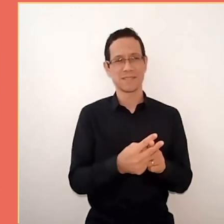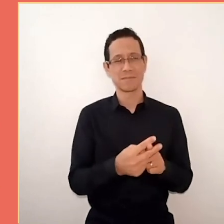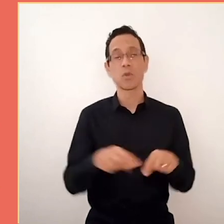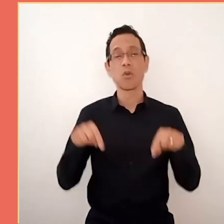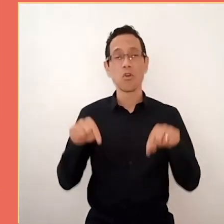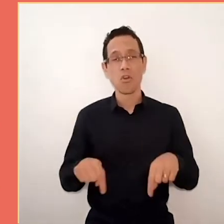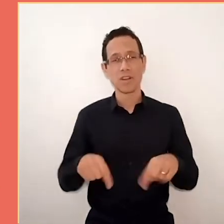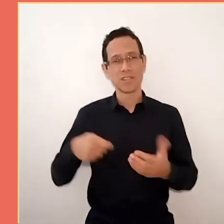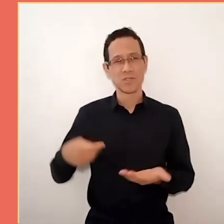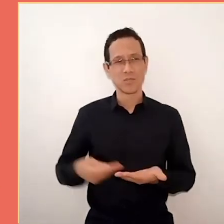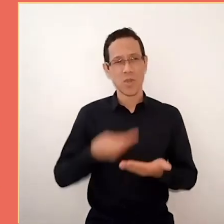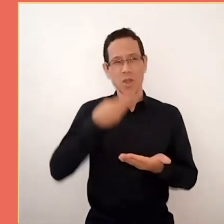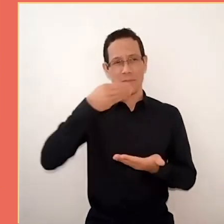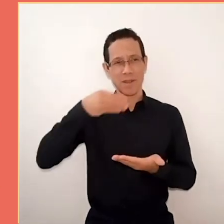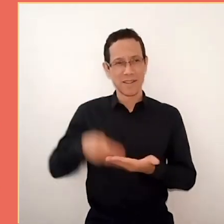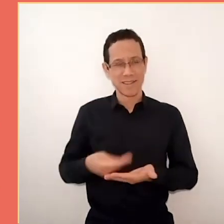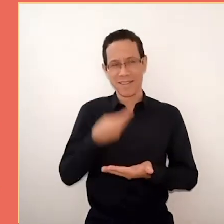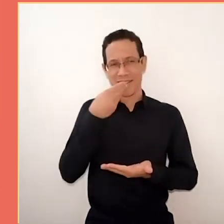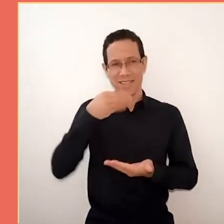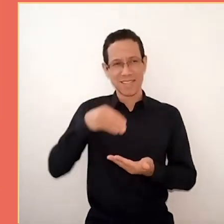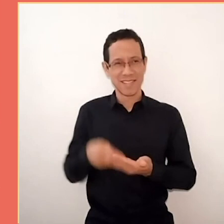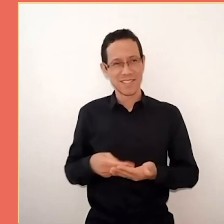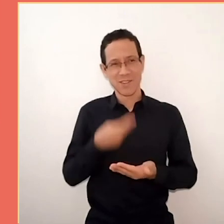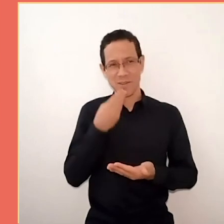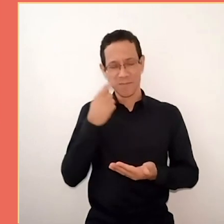porque eu acho que ficou muito forte essa fala